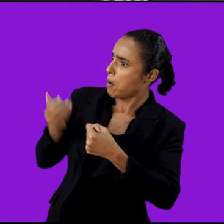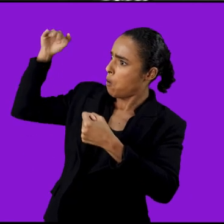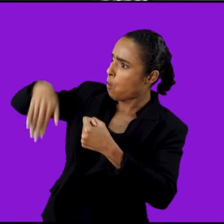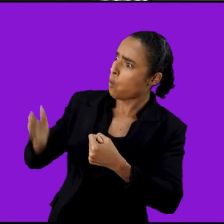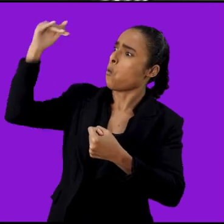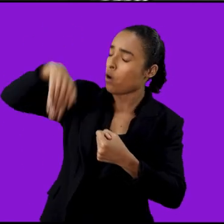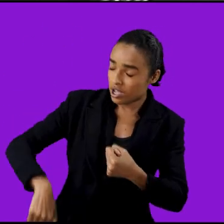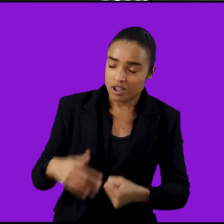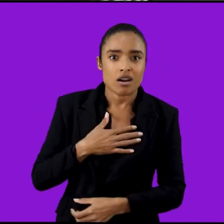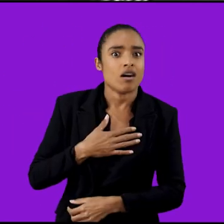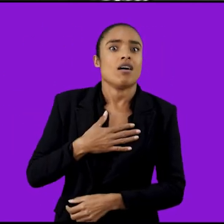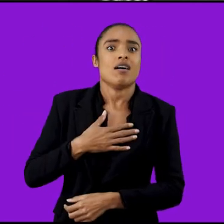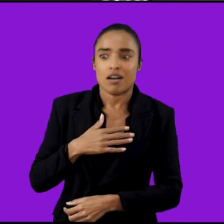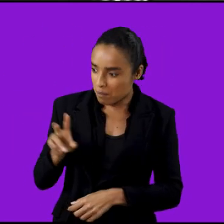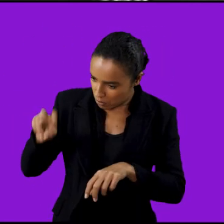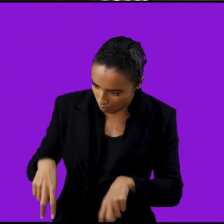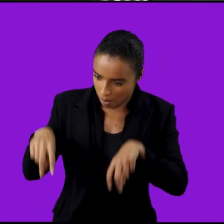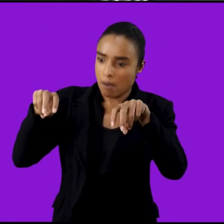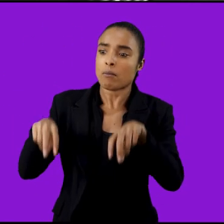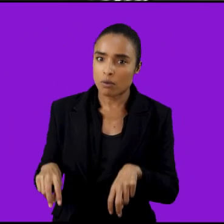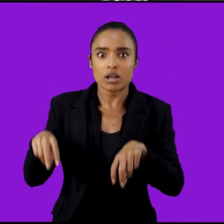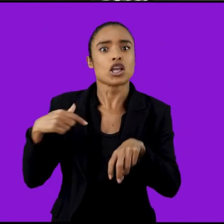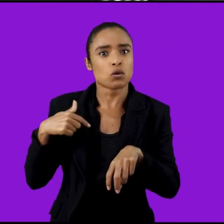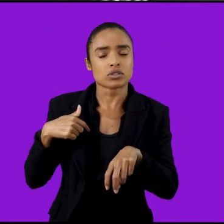Foi expresso? Sério. Meu coração. Eu sentia meu coração